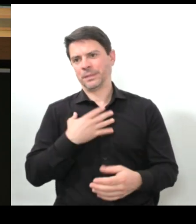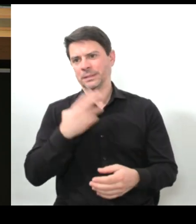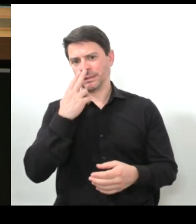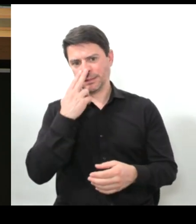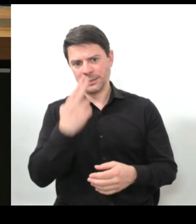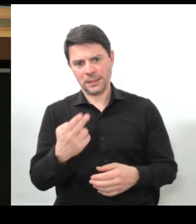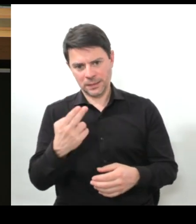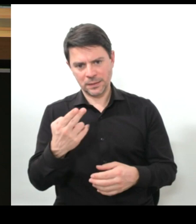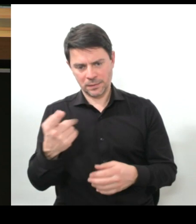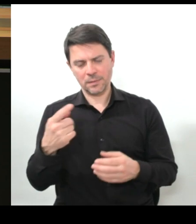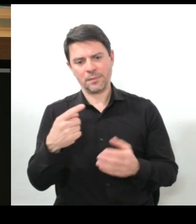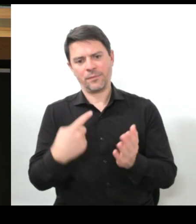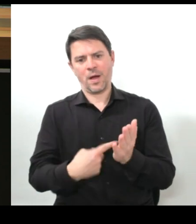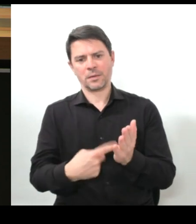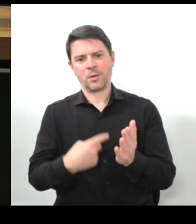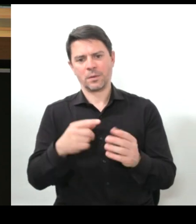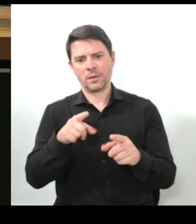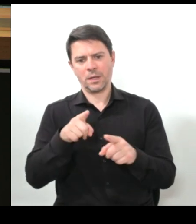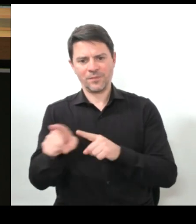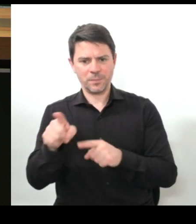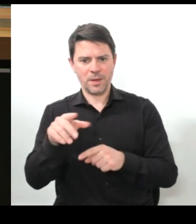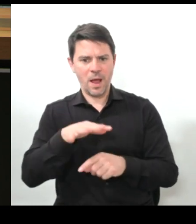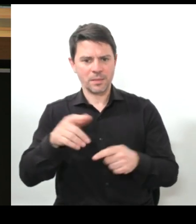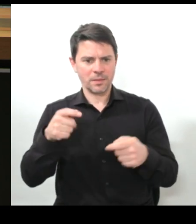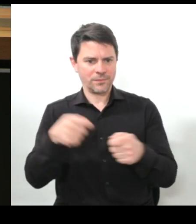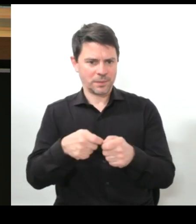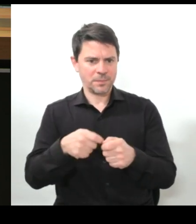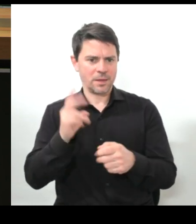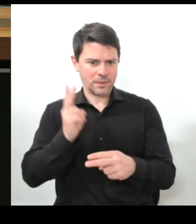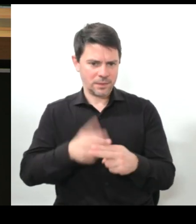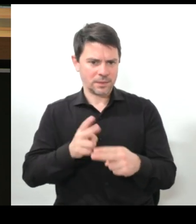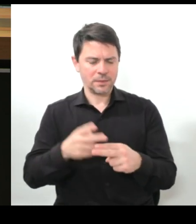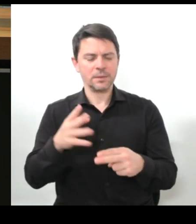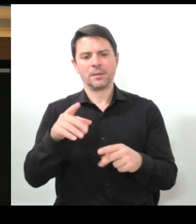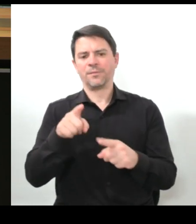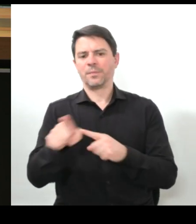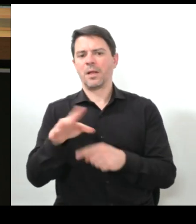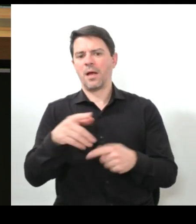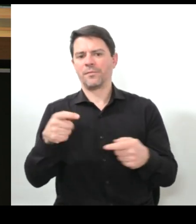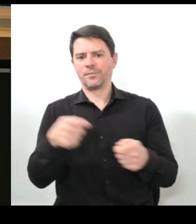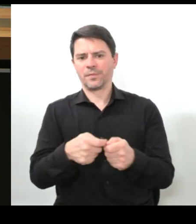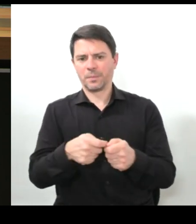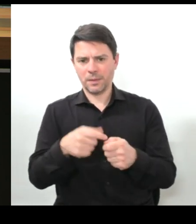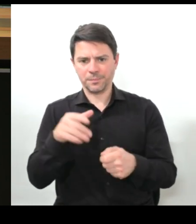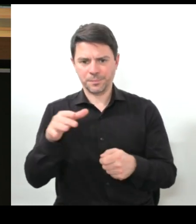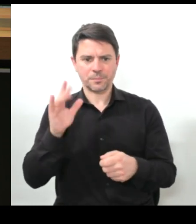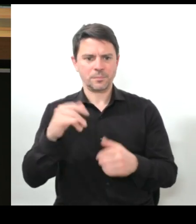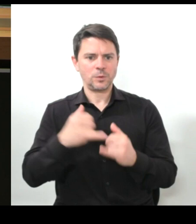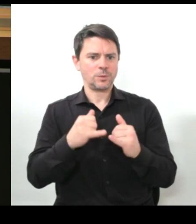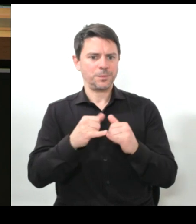einen entsprechenden Brief an alle anderen demokratischen Parteien geschickt, mit der Bitte, die dortigen